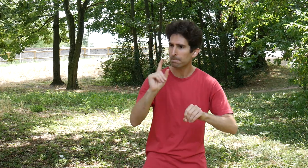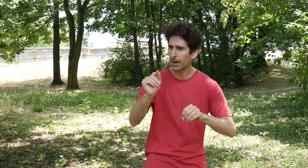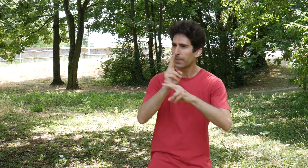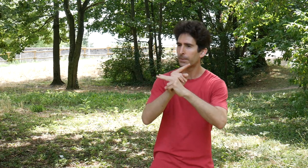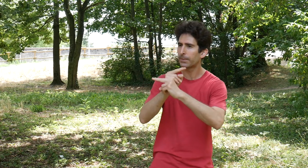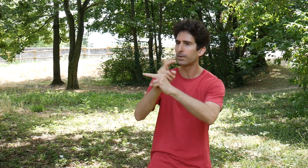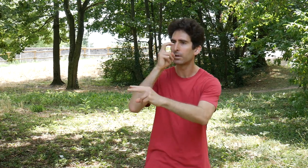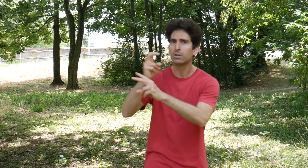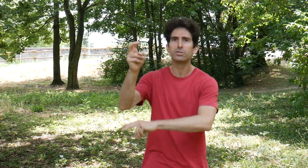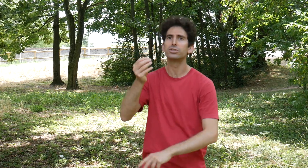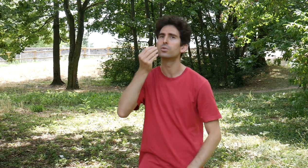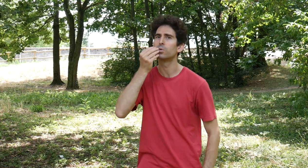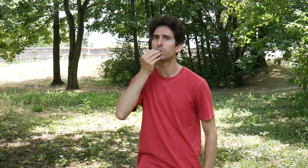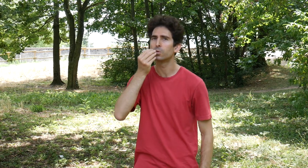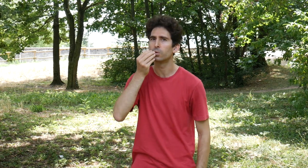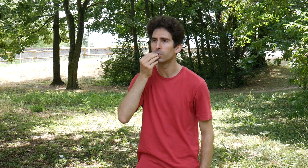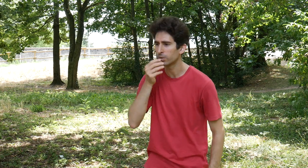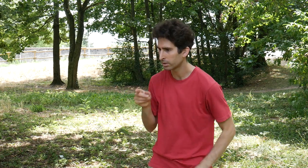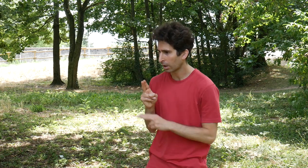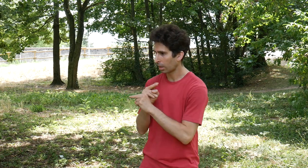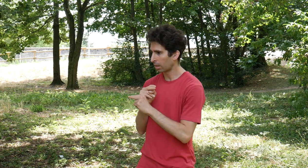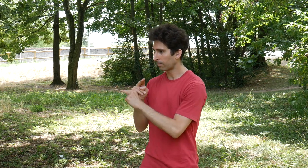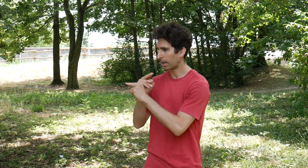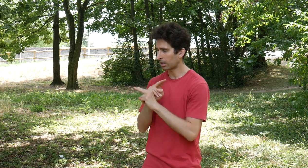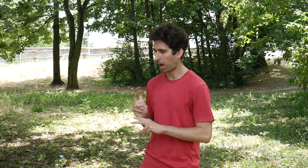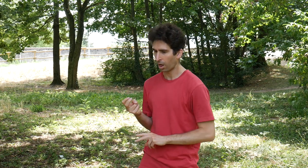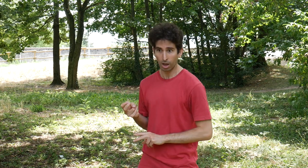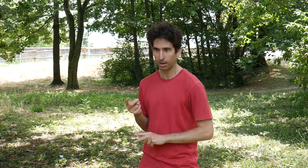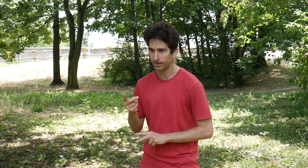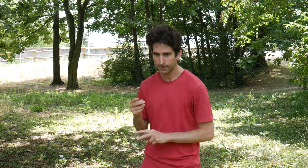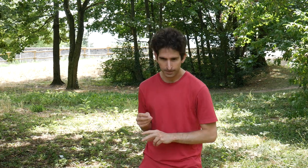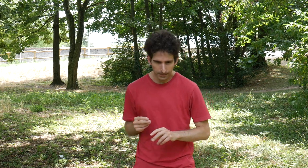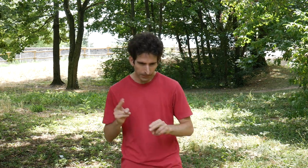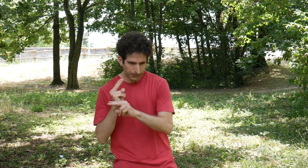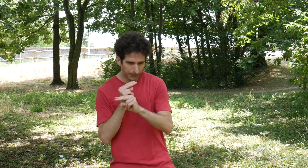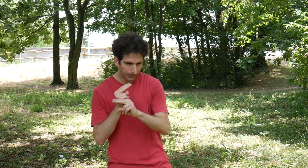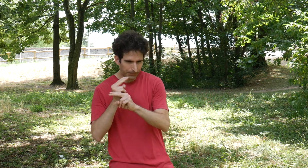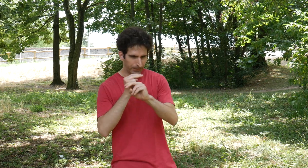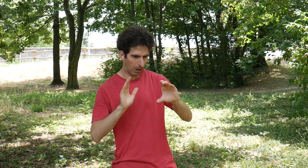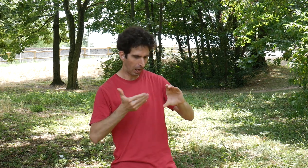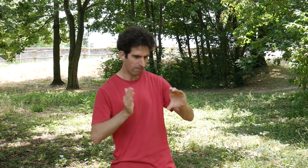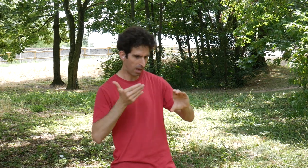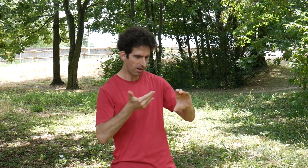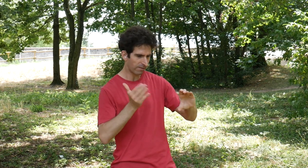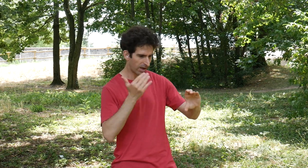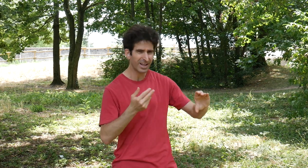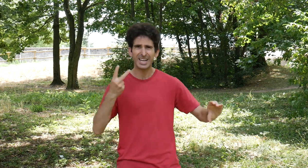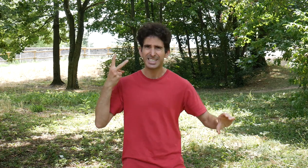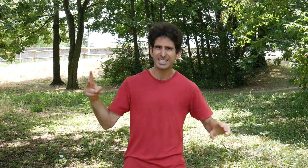puis elle part chercher la nourriture. A ce moment surgit l'abeille coucou qui vire les oeufs